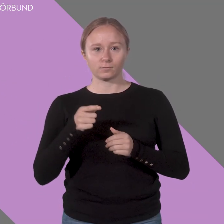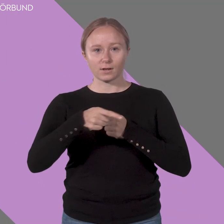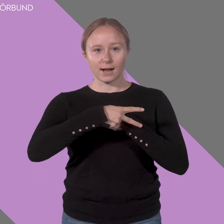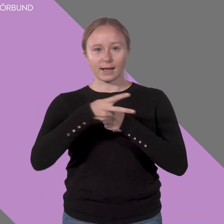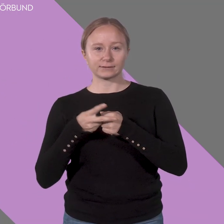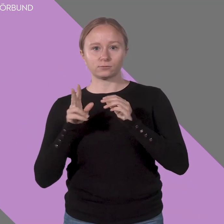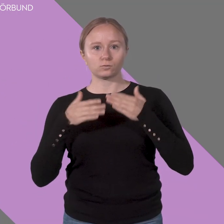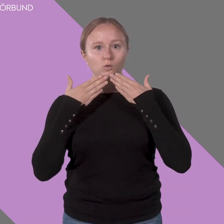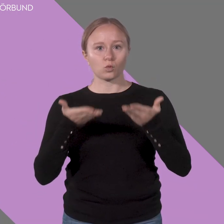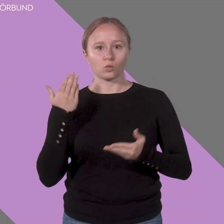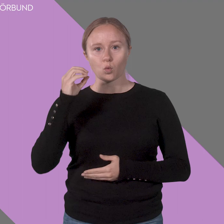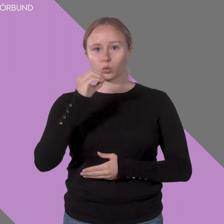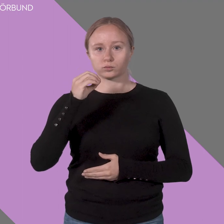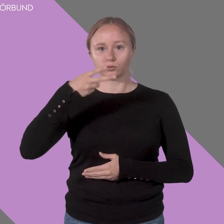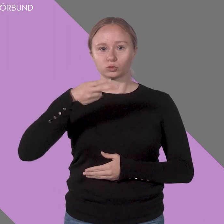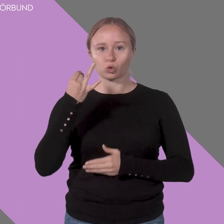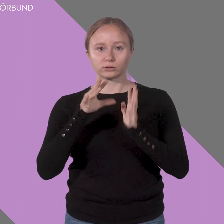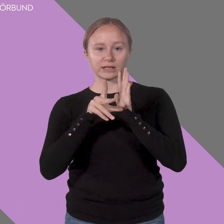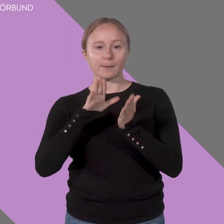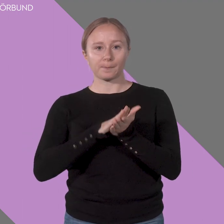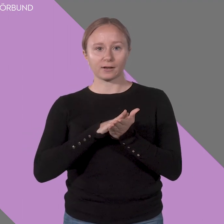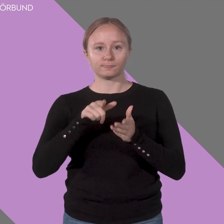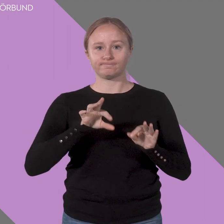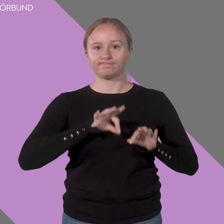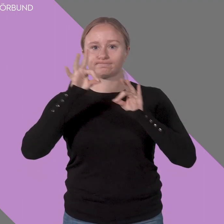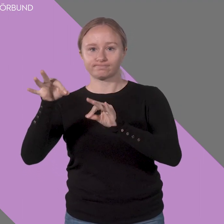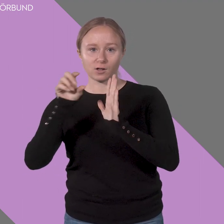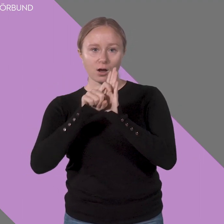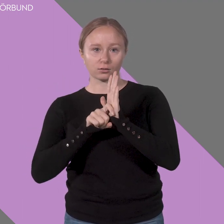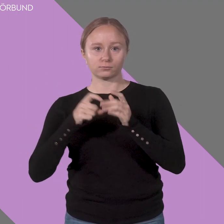Riksdagen godkände på onsdagen den 27 september senareläggningen av lagen -